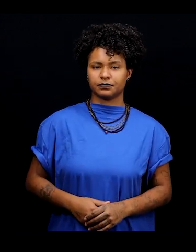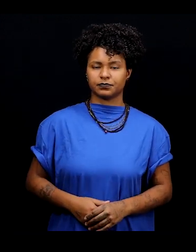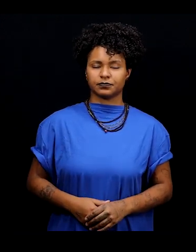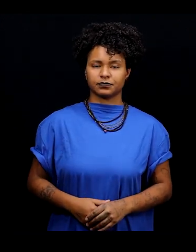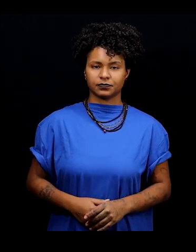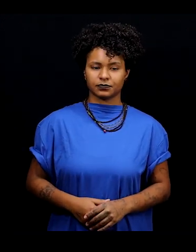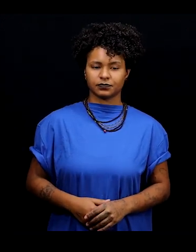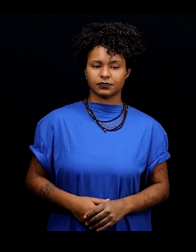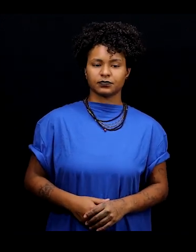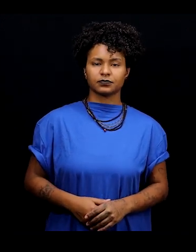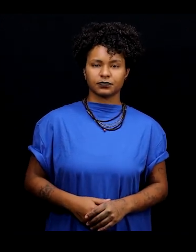Cuidado.